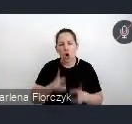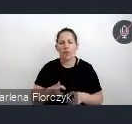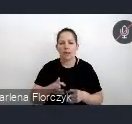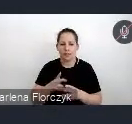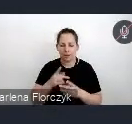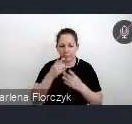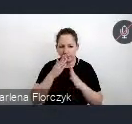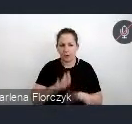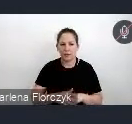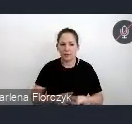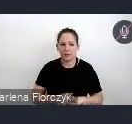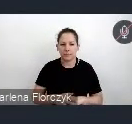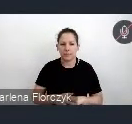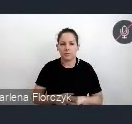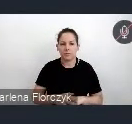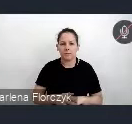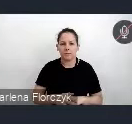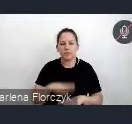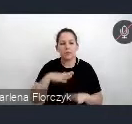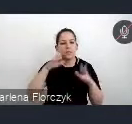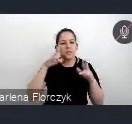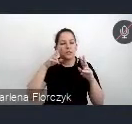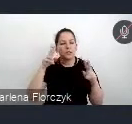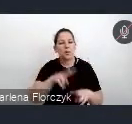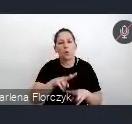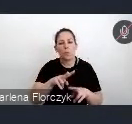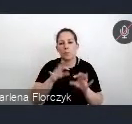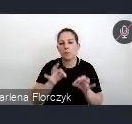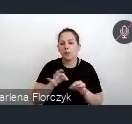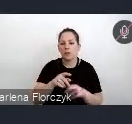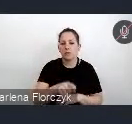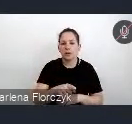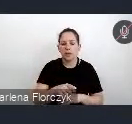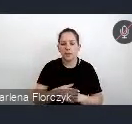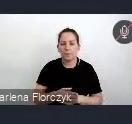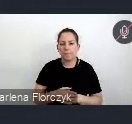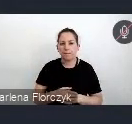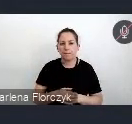W tym skupię się przede wszystkim dzisiaj na obszarze Planeta.